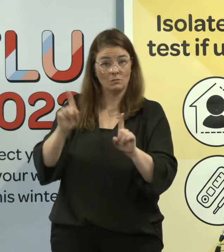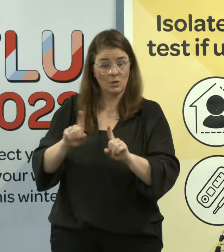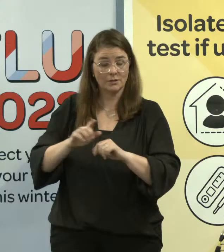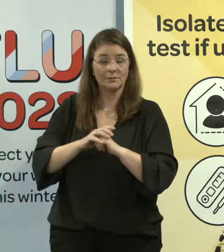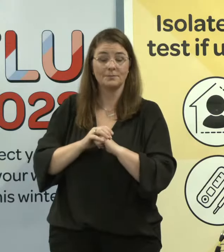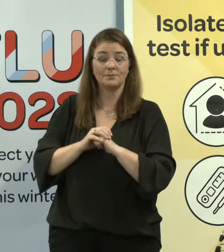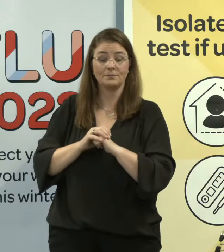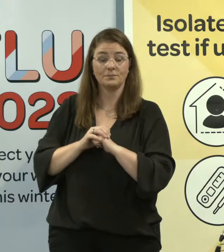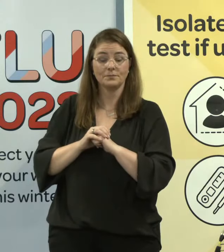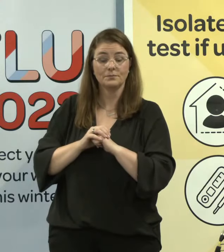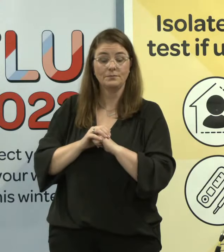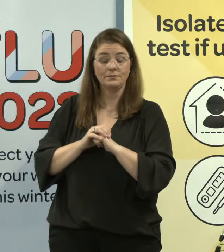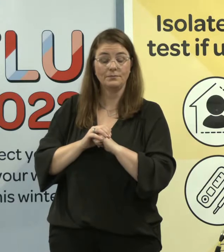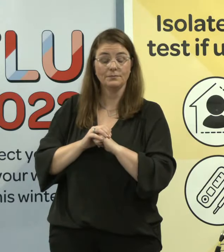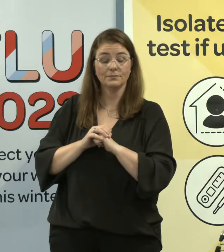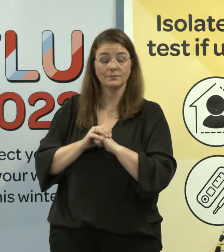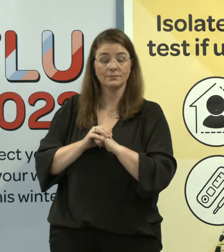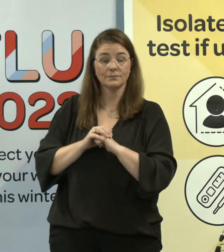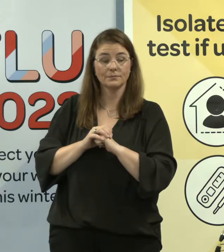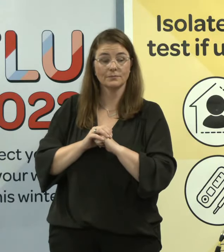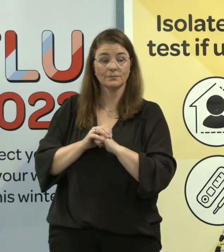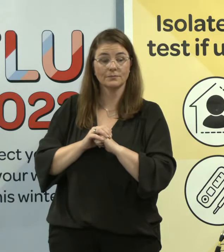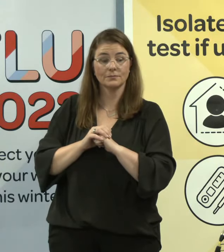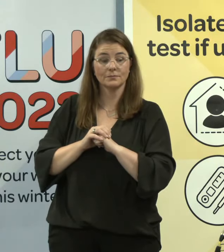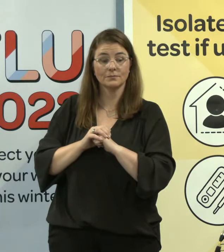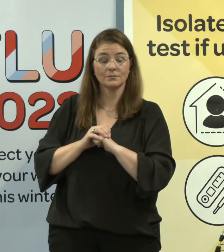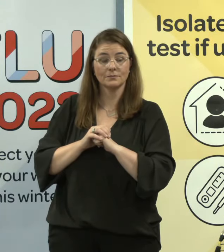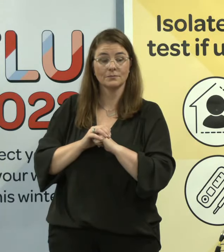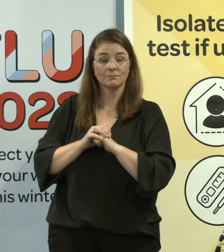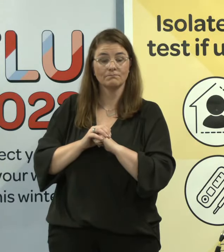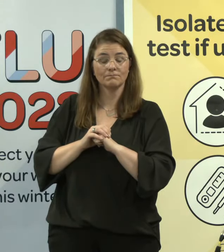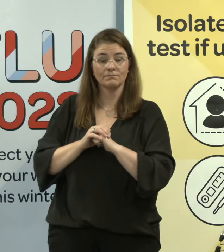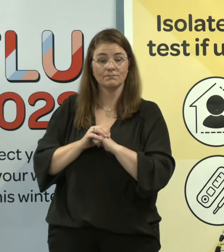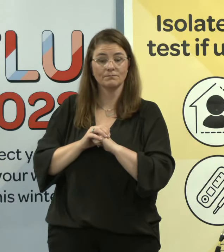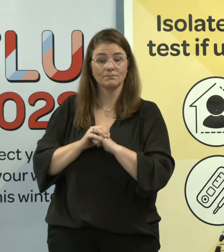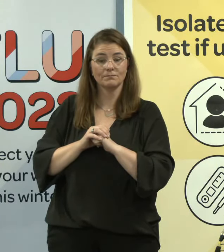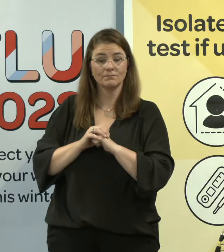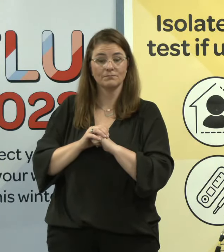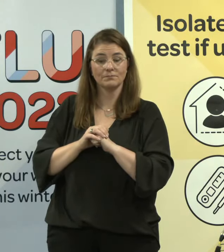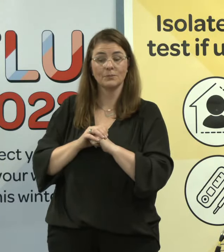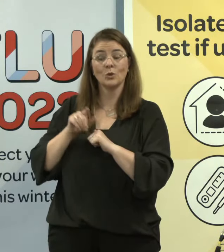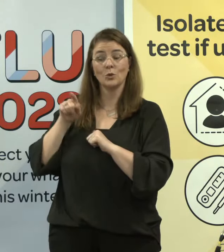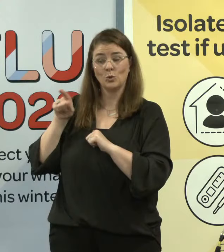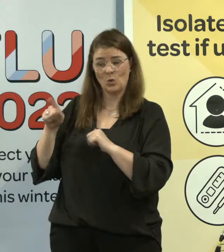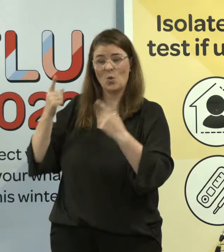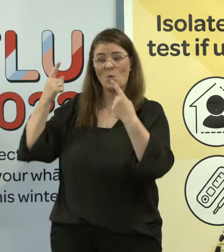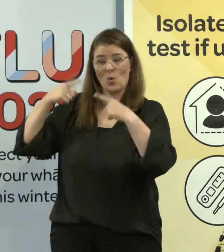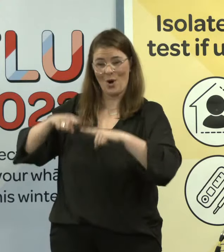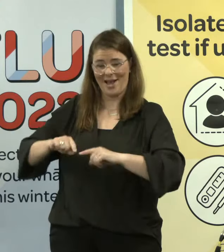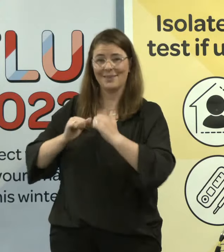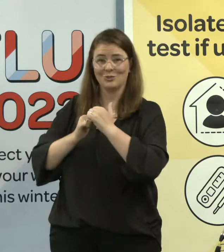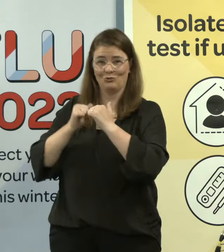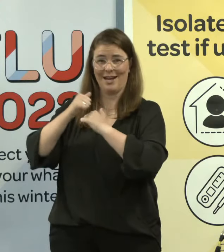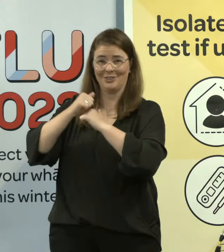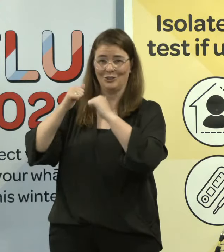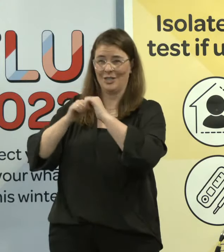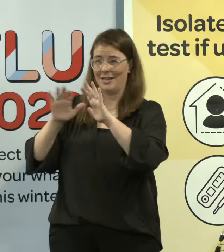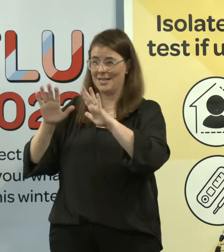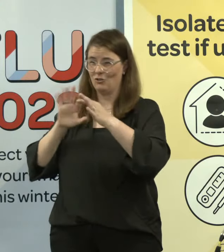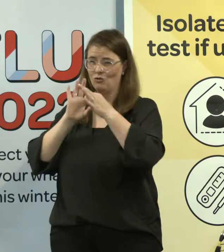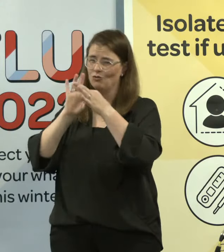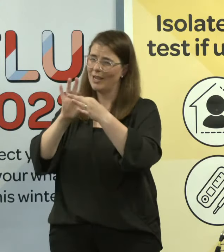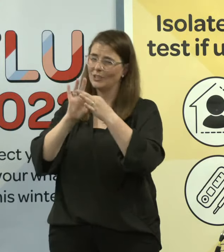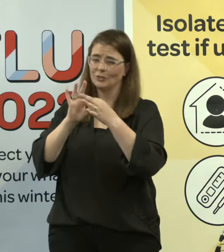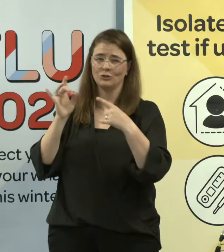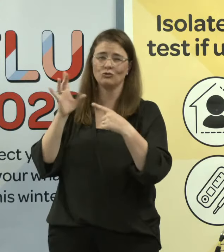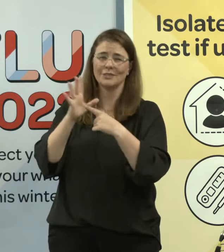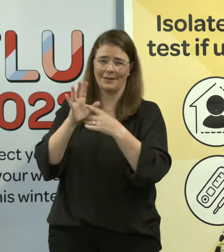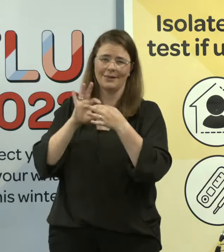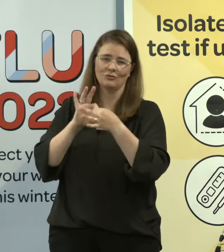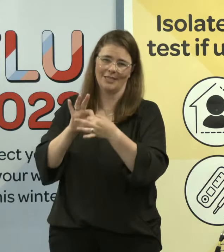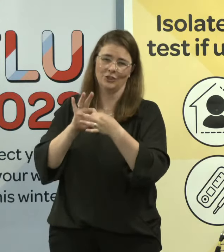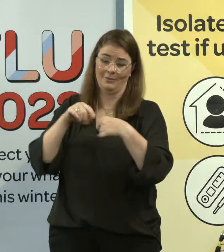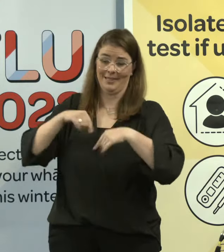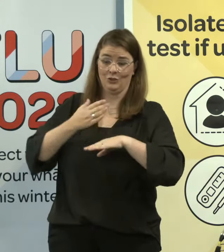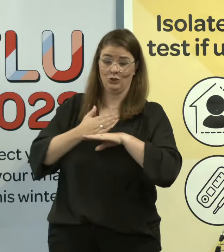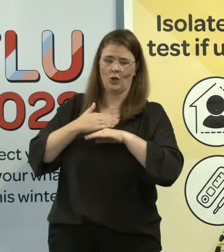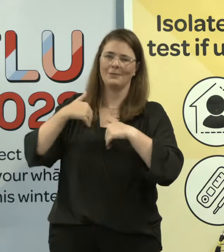he ahua rereke. Me te Hauora o